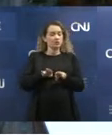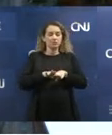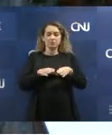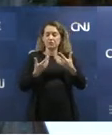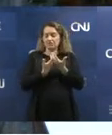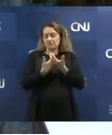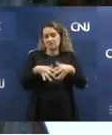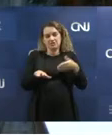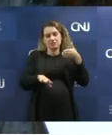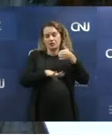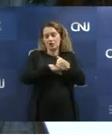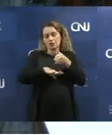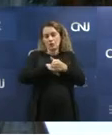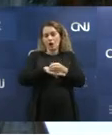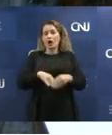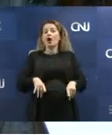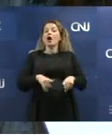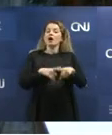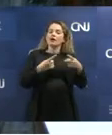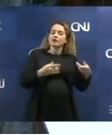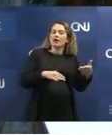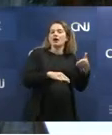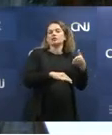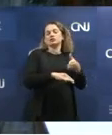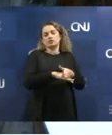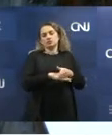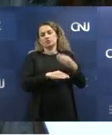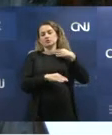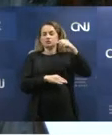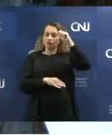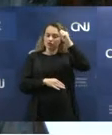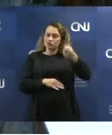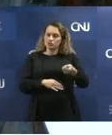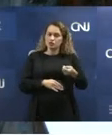e a atuação dela foi dela de ofício, após e diga se de passagem,